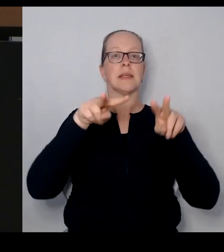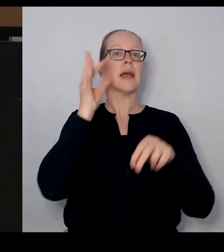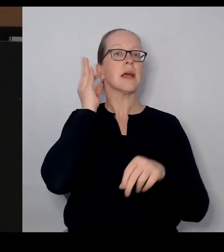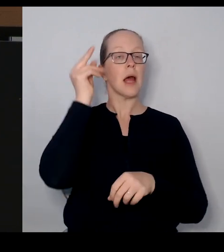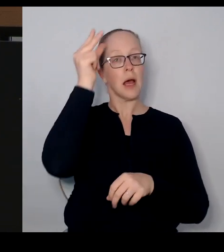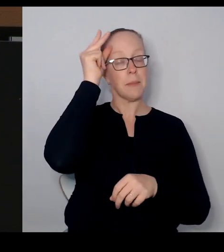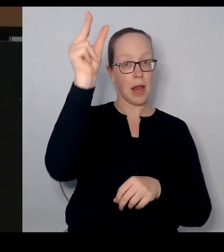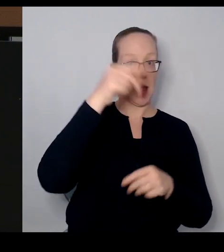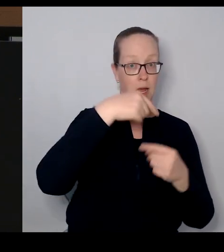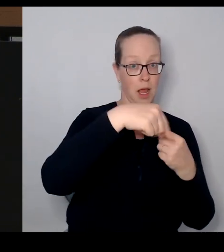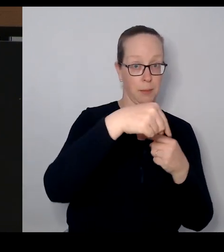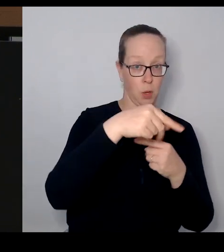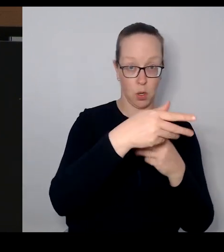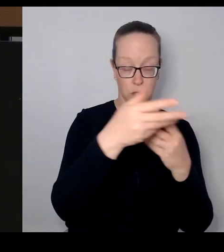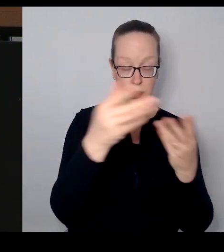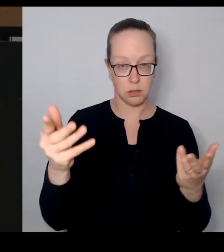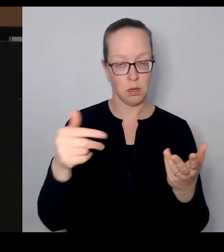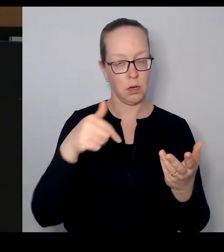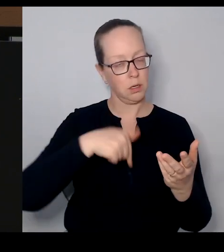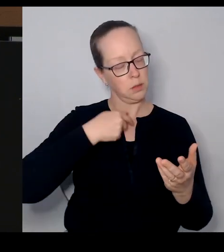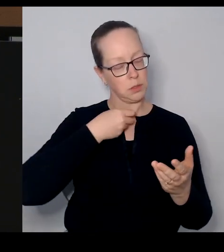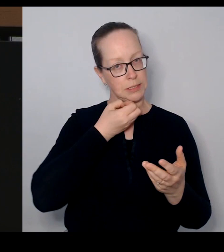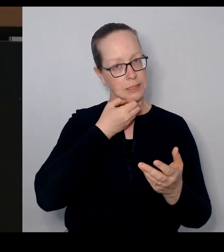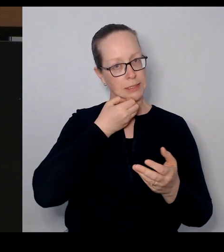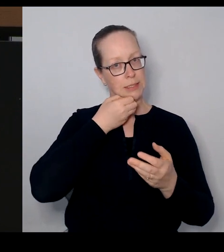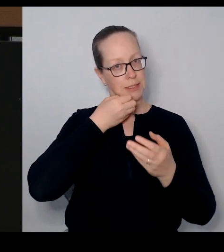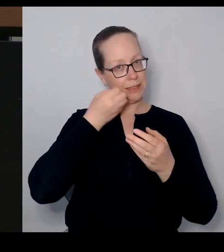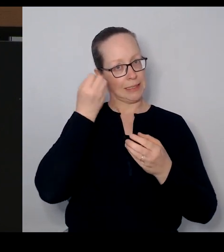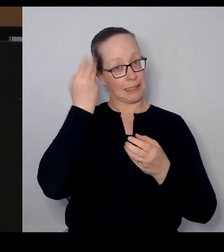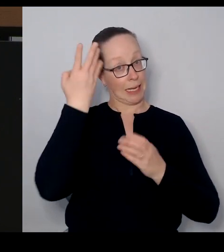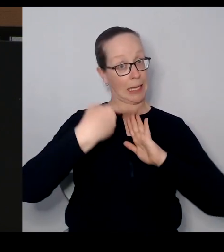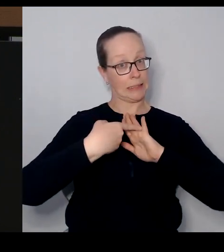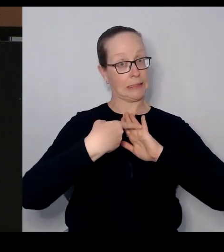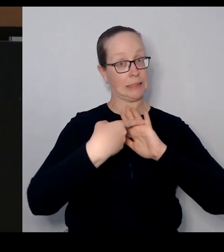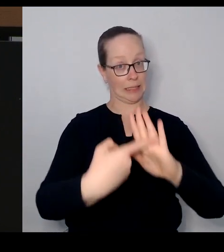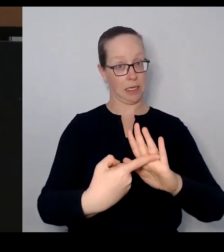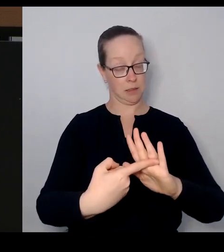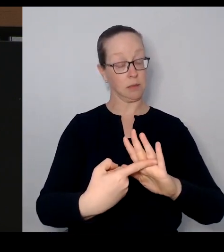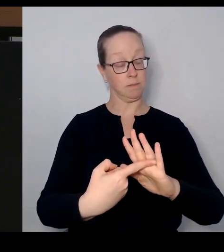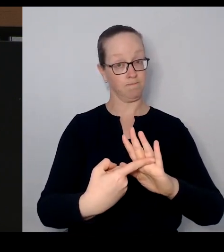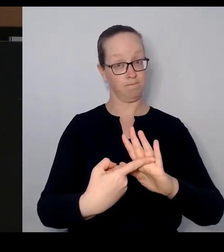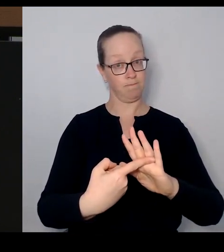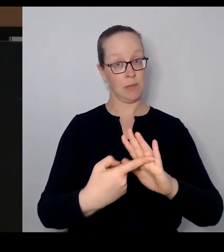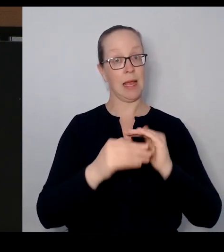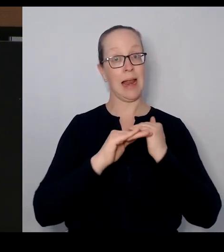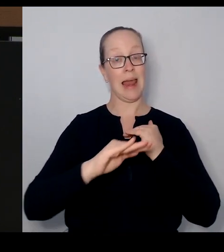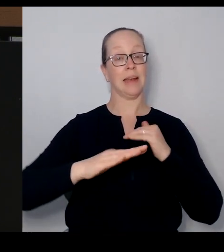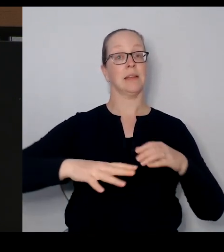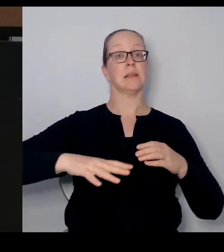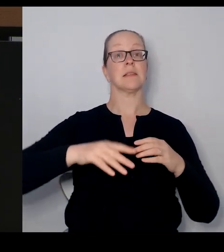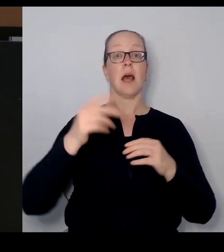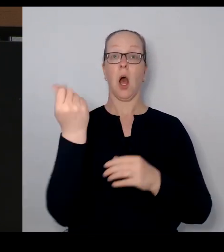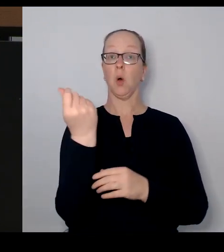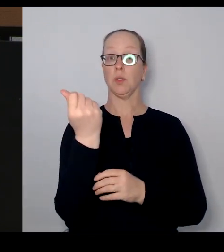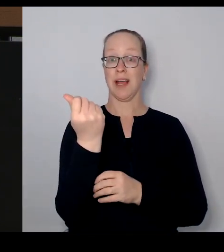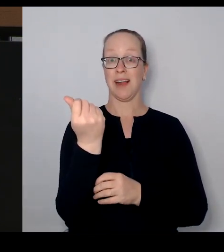Landeshaushalt steht kurz vor einer Krise. Der aktuelle Doppelhaushalt hat einen bisher